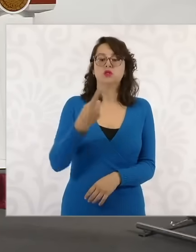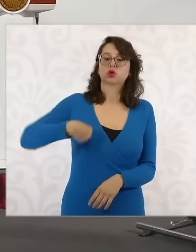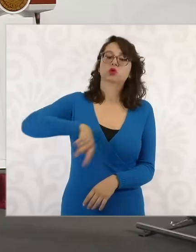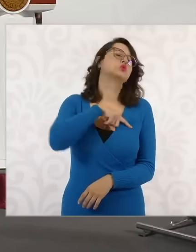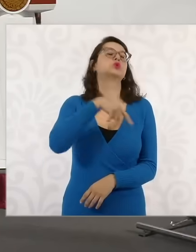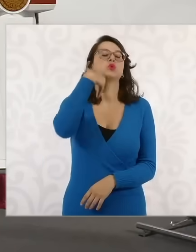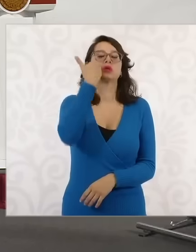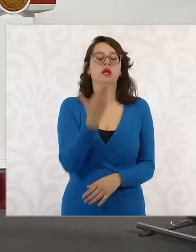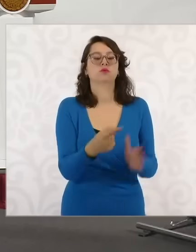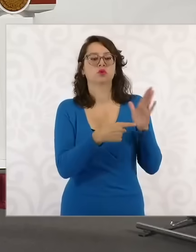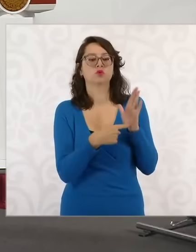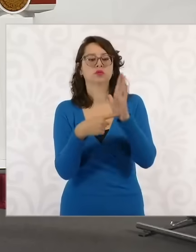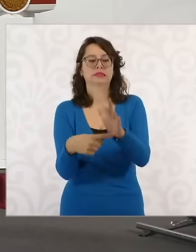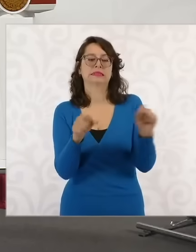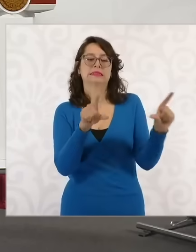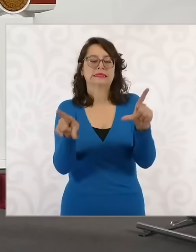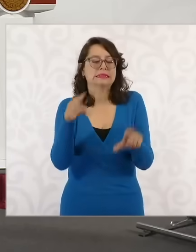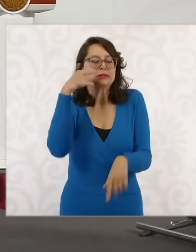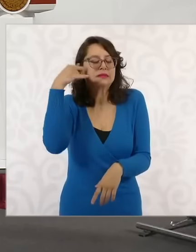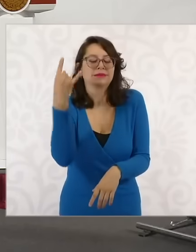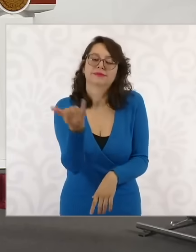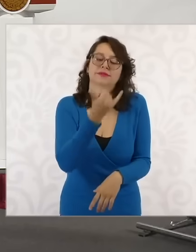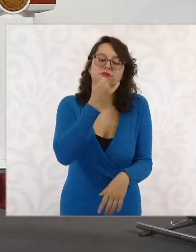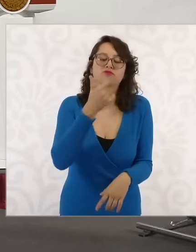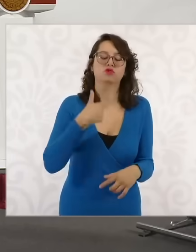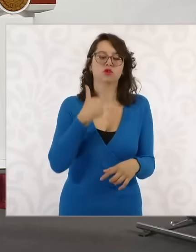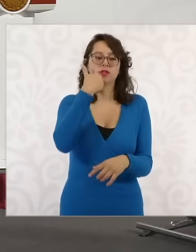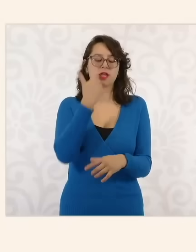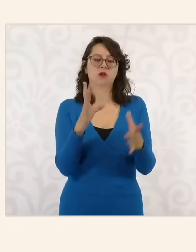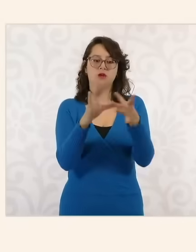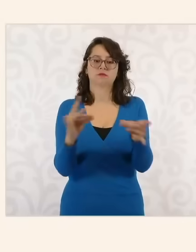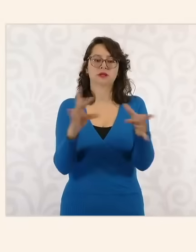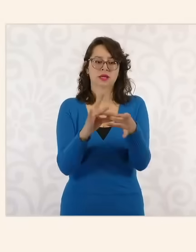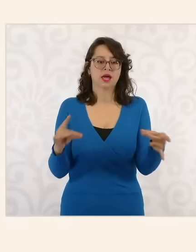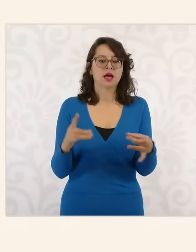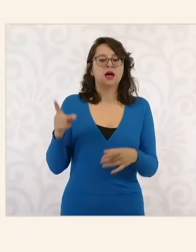se vea chiquito, pero se los voy leyendo, eh los principales proveedores de medicamentos que no nos